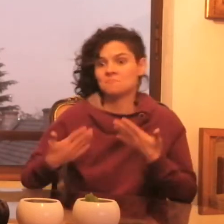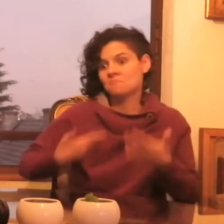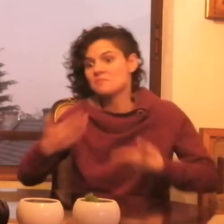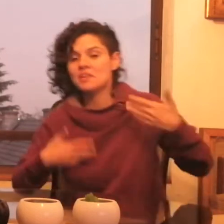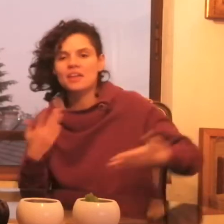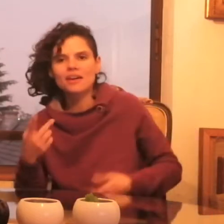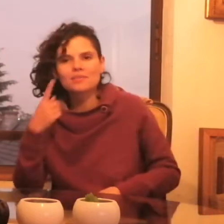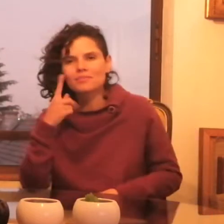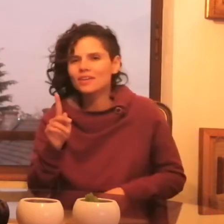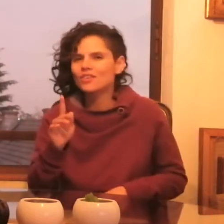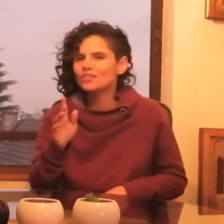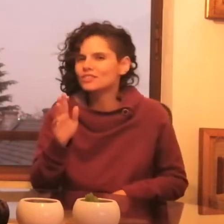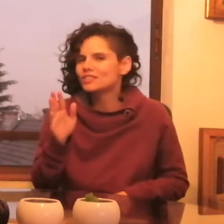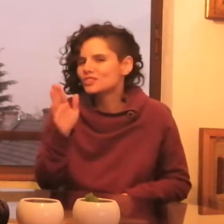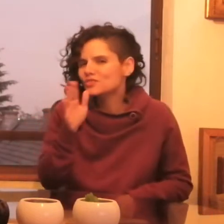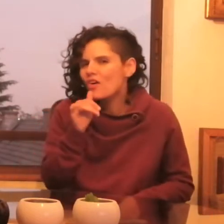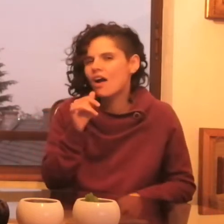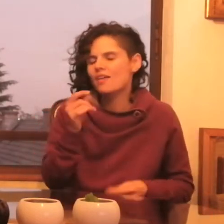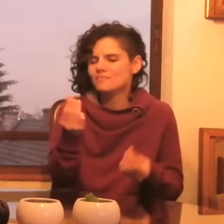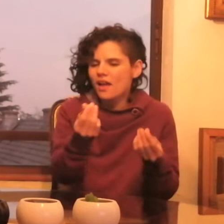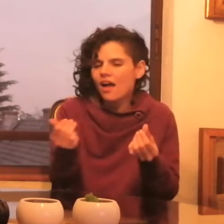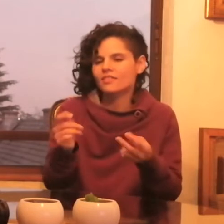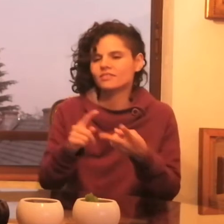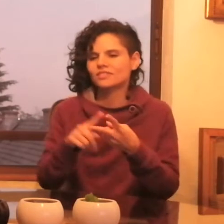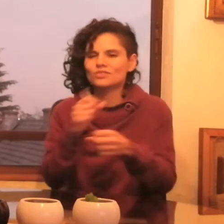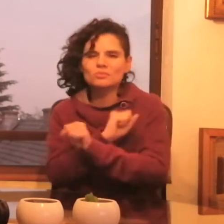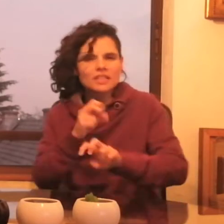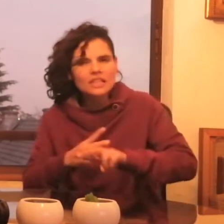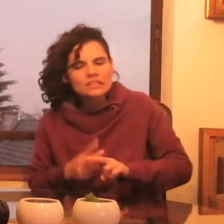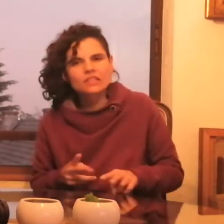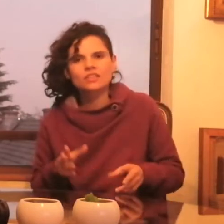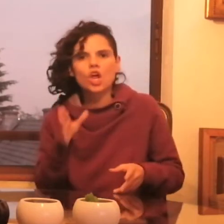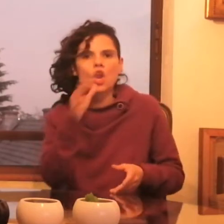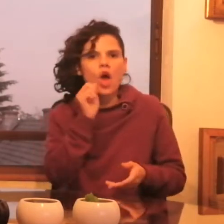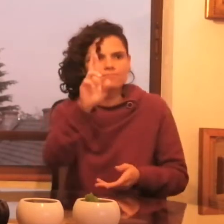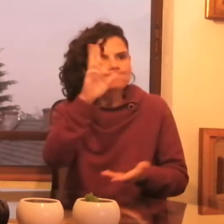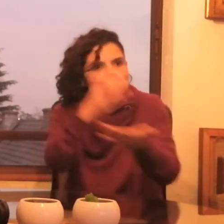los medios, no tienes la plata, no te has ganado los espacios, no funciona, la Bernie ha